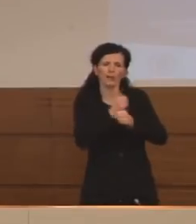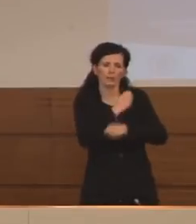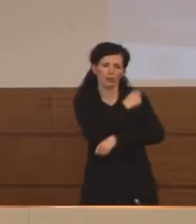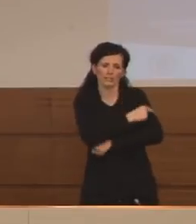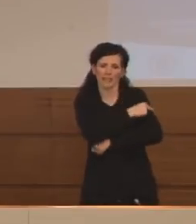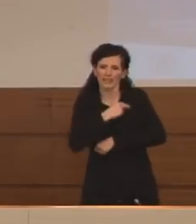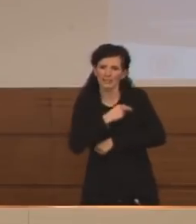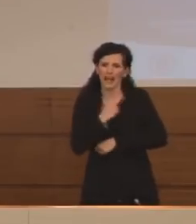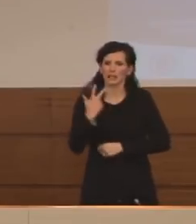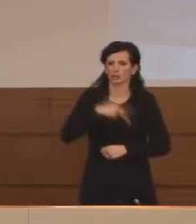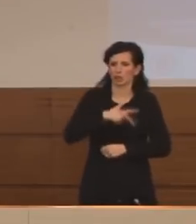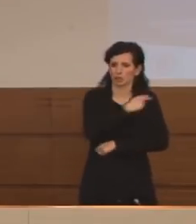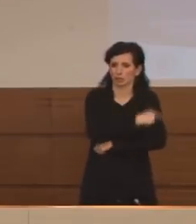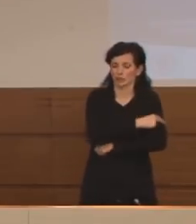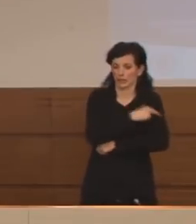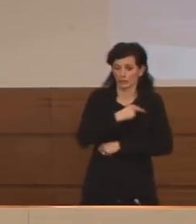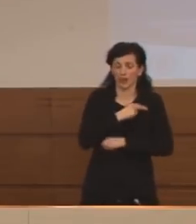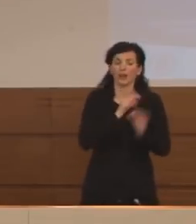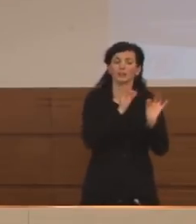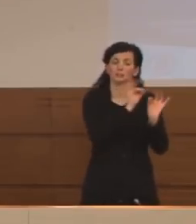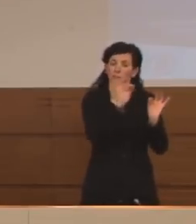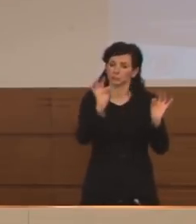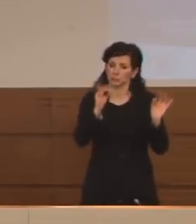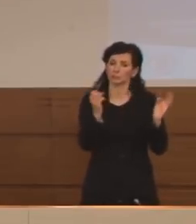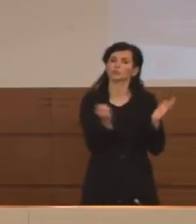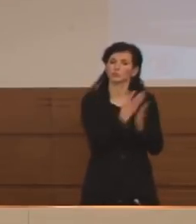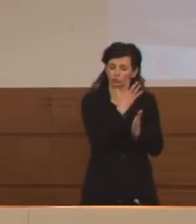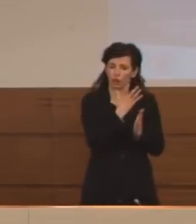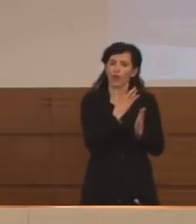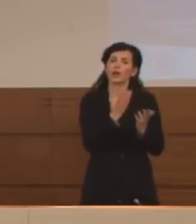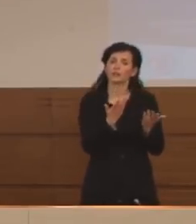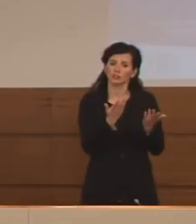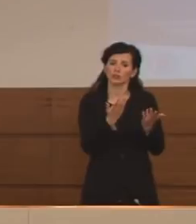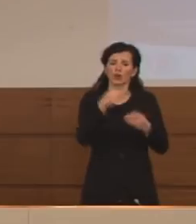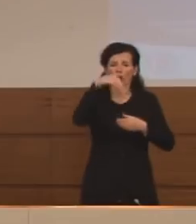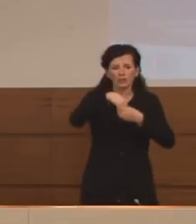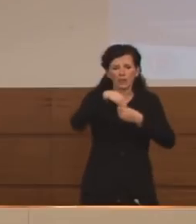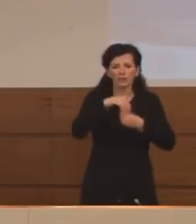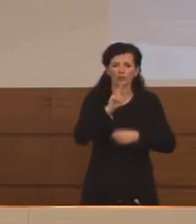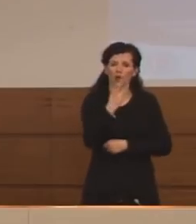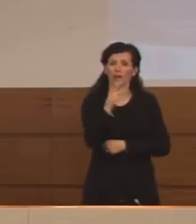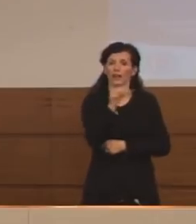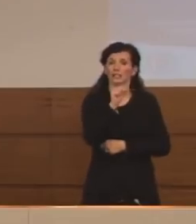Quindi sono scoppiati dei focolai anche all'interno dele RSA, cosiddette.